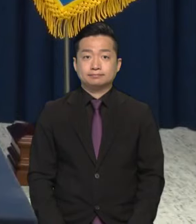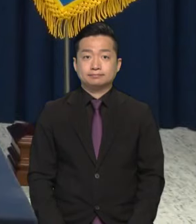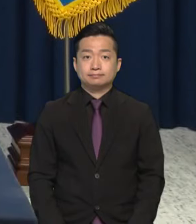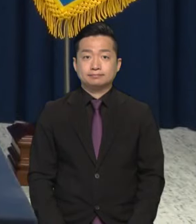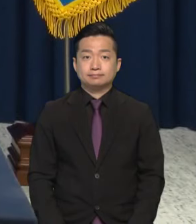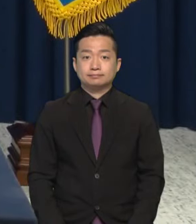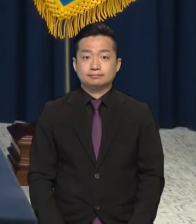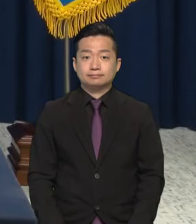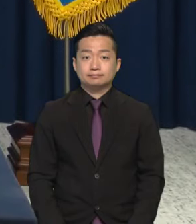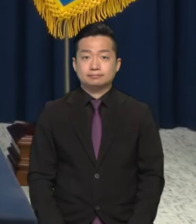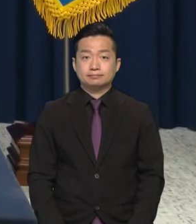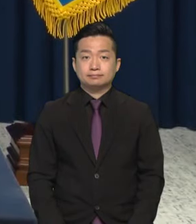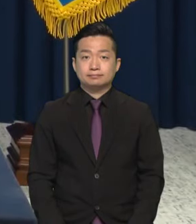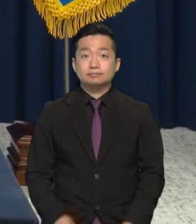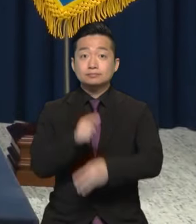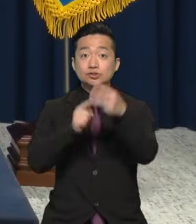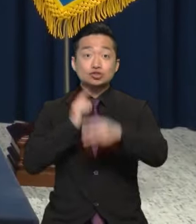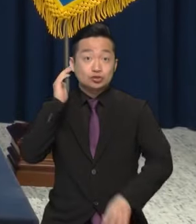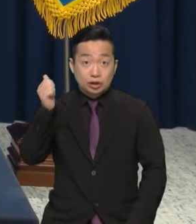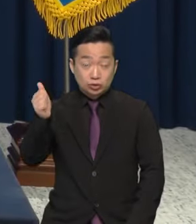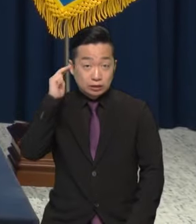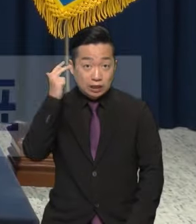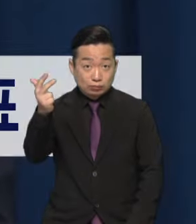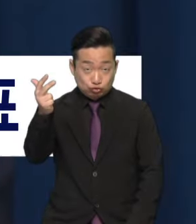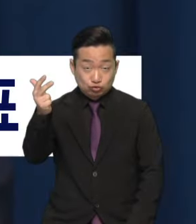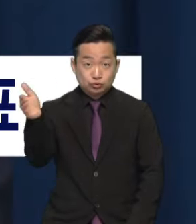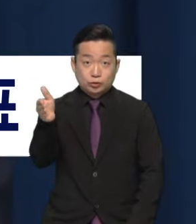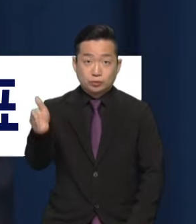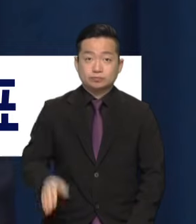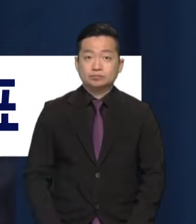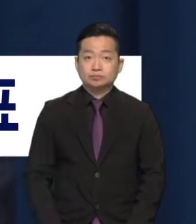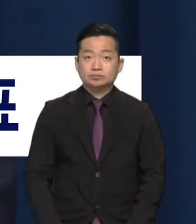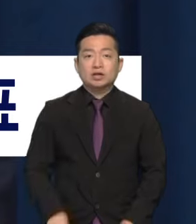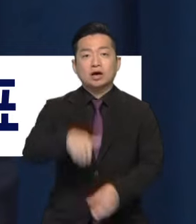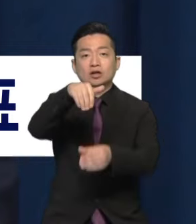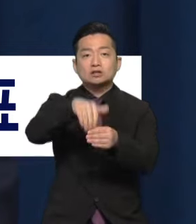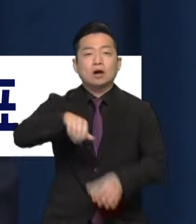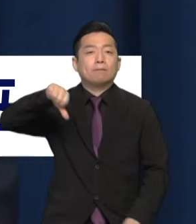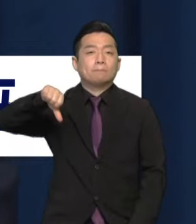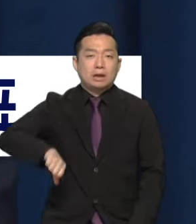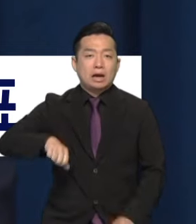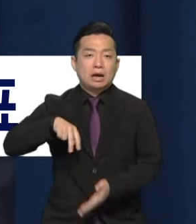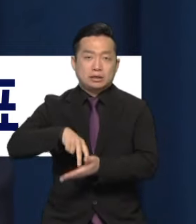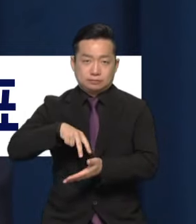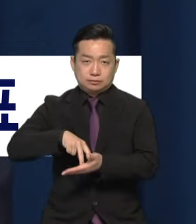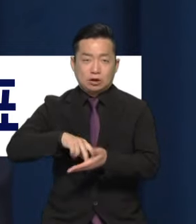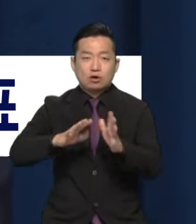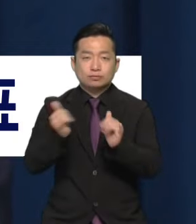(기자) 윤석열 대통령이 다음 주 초 총선 패배에 대한 입장을 직접 국민에게 밝히는 방안을 검토하고 있습니다.